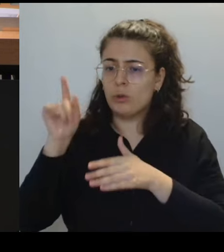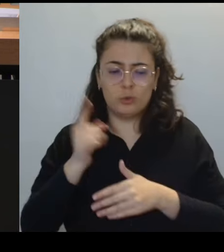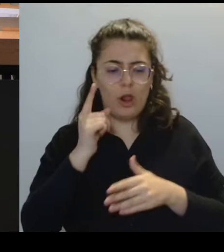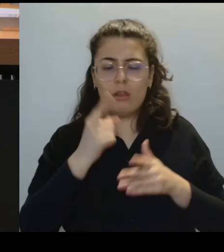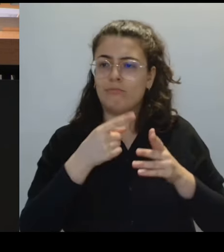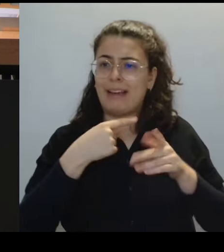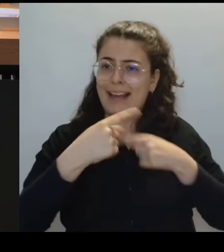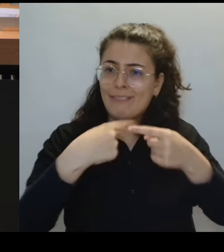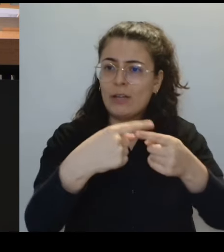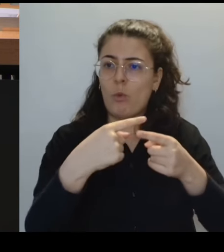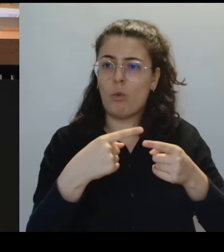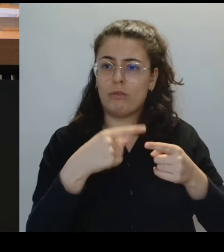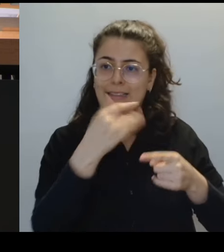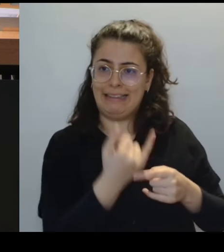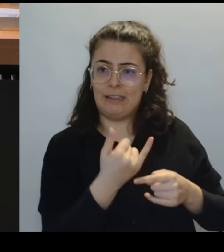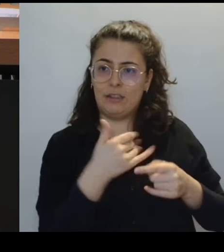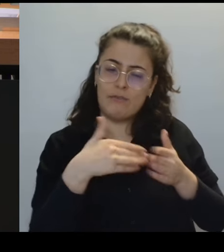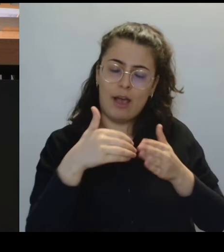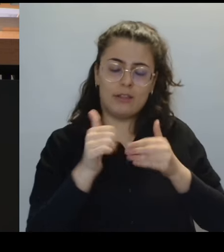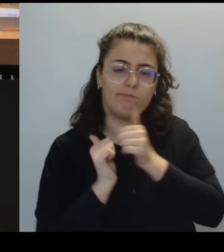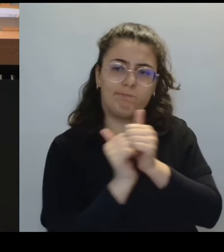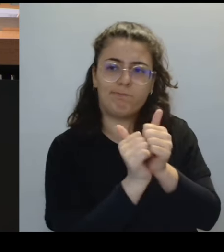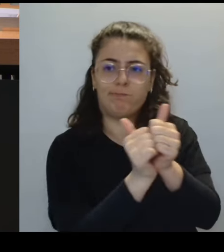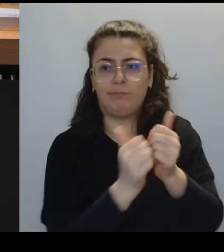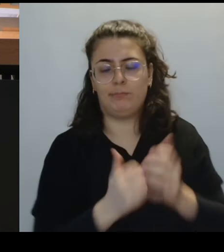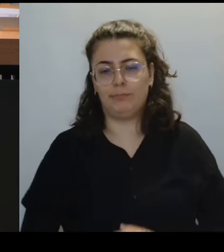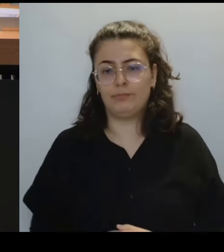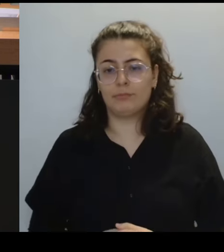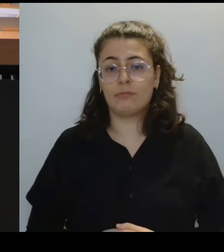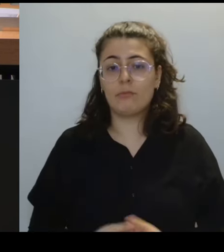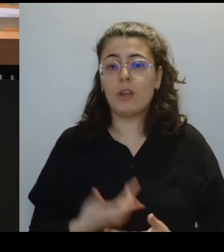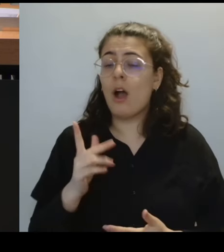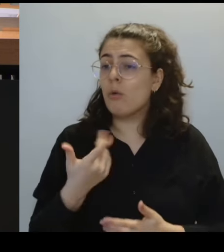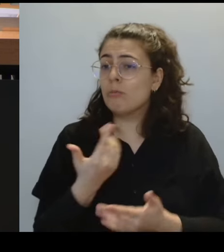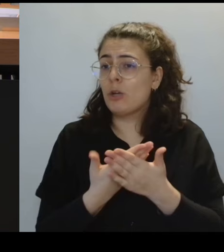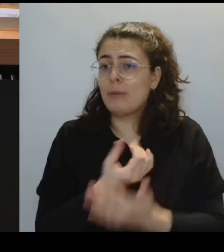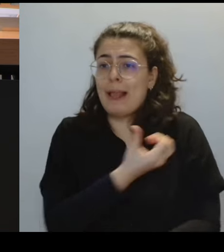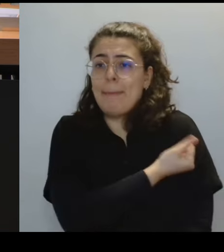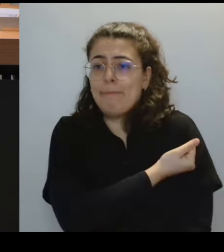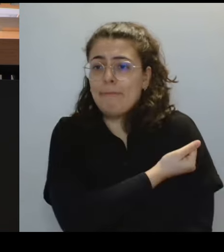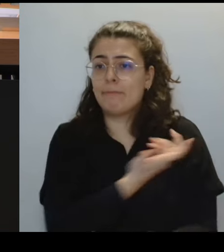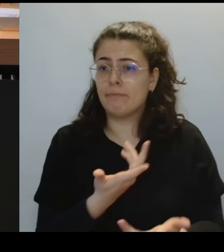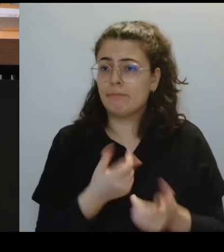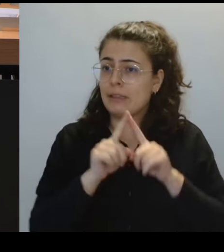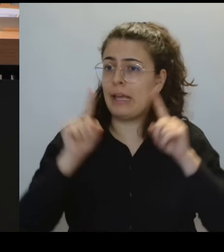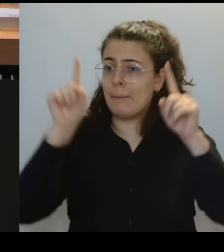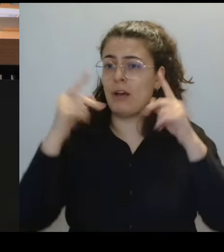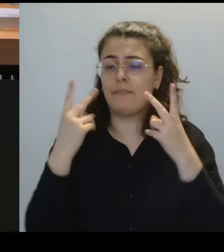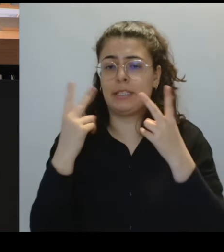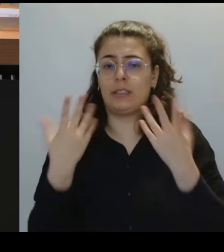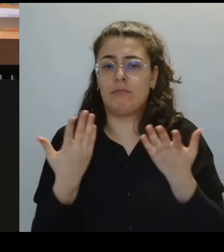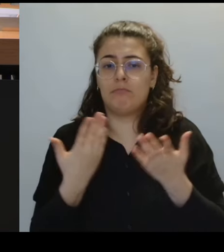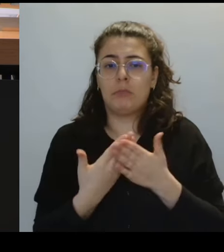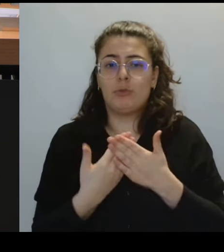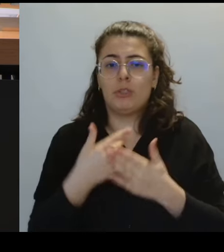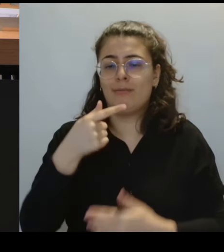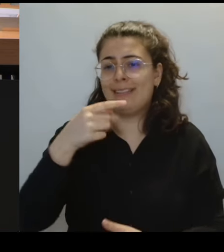Wichtig ist das übrigens auch für das Thema Impfen. Es gibt Impfungen, wie zum Beispiel Tetanus. Die muss im Kindesalter aufgefrischt werden